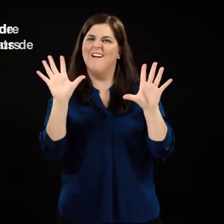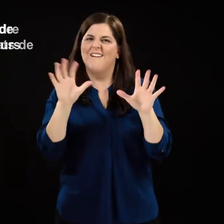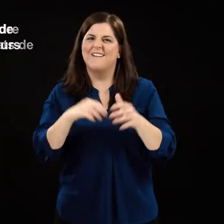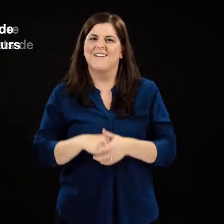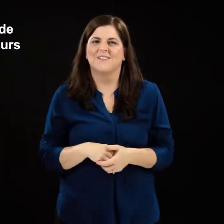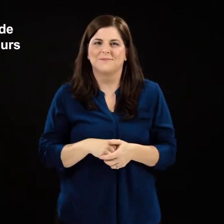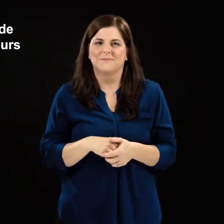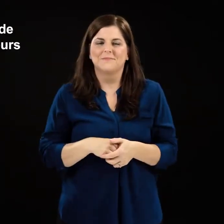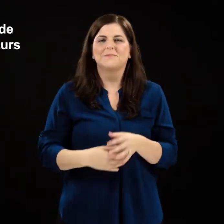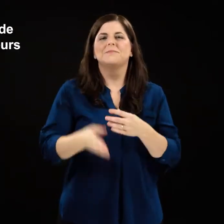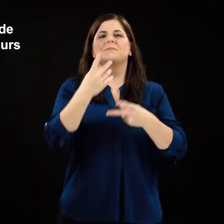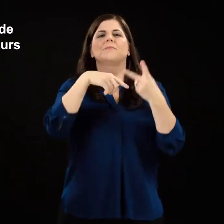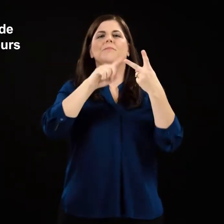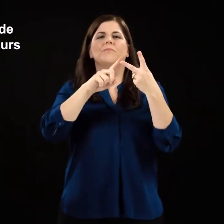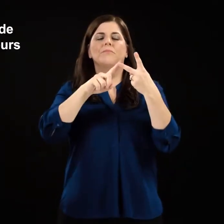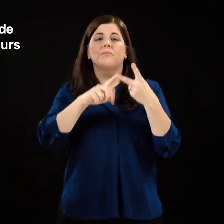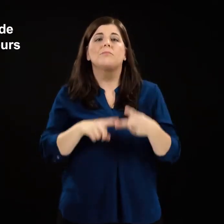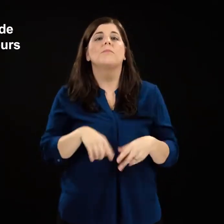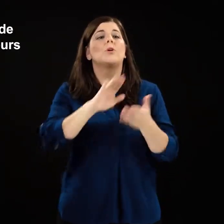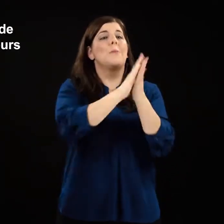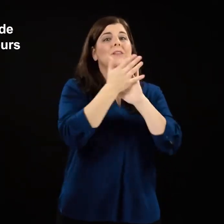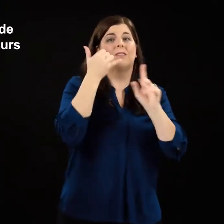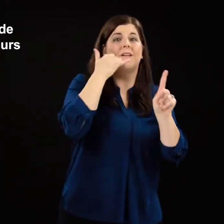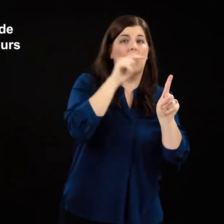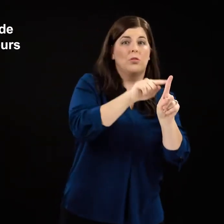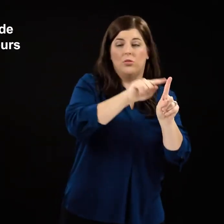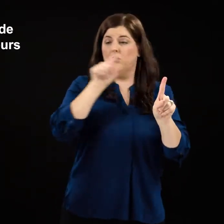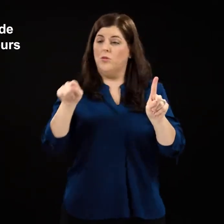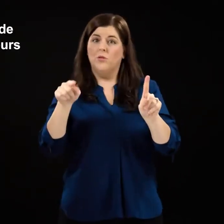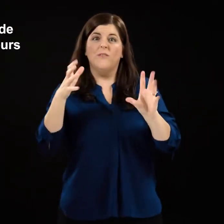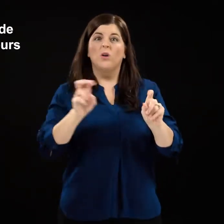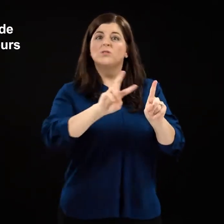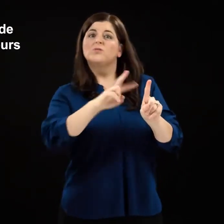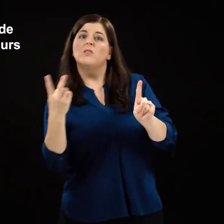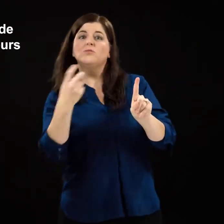est mécontent des services; Déverrouiller son appareil sans frais.